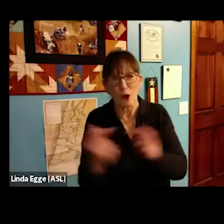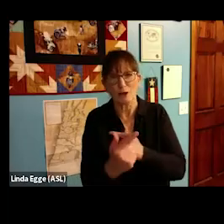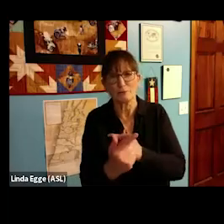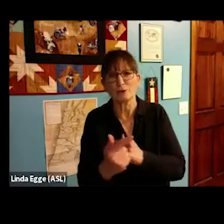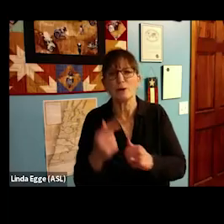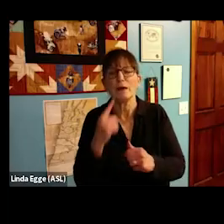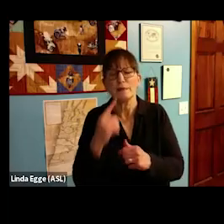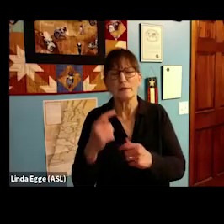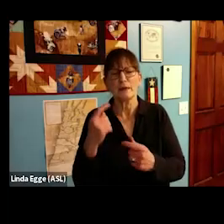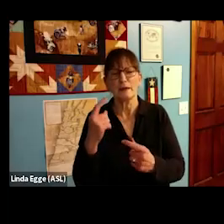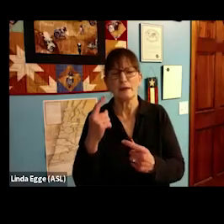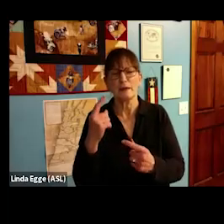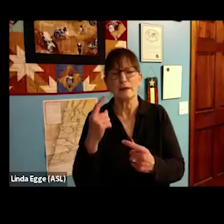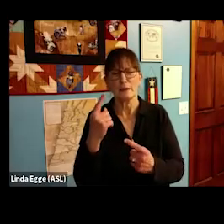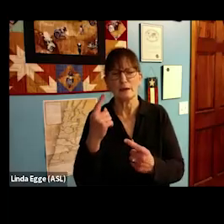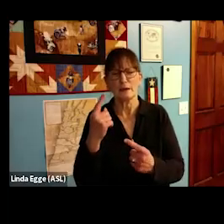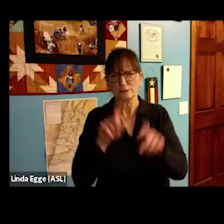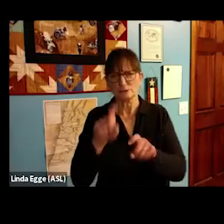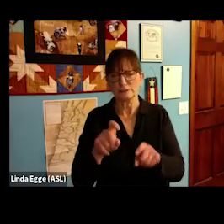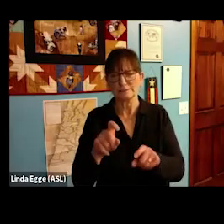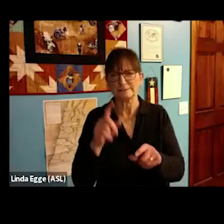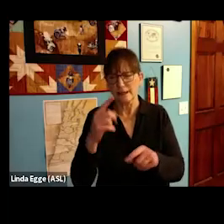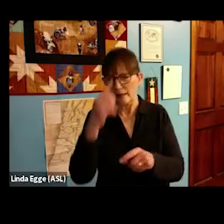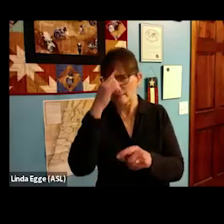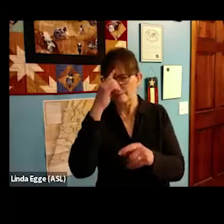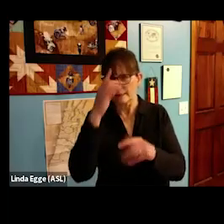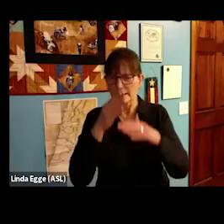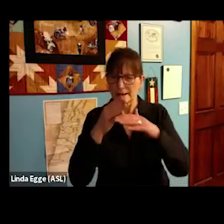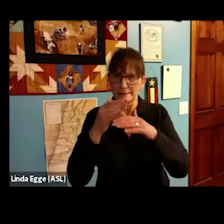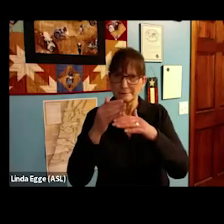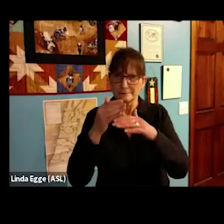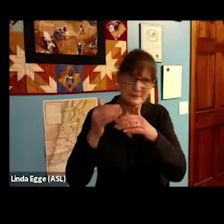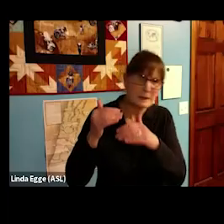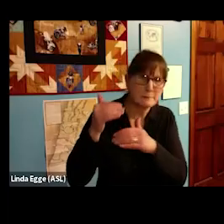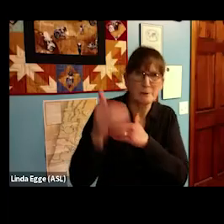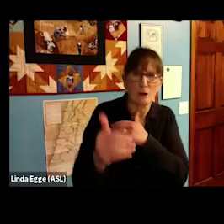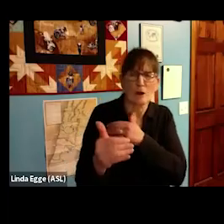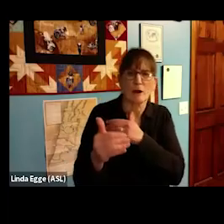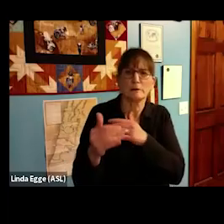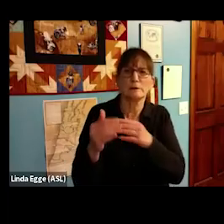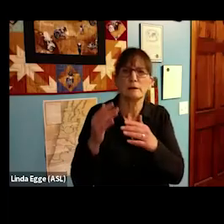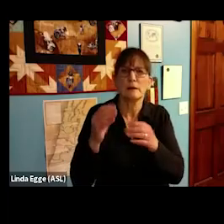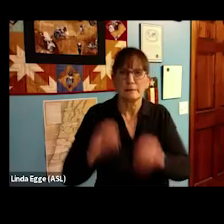Voy a continuar con la diapositiva número 19. Y me avisan cuando lleguen ahí y comenzaré a hablar.